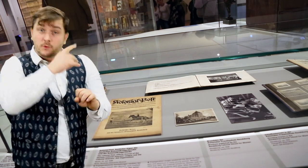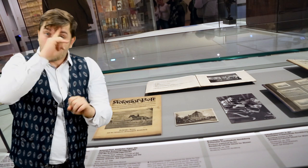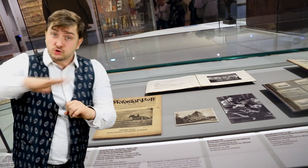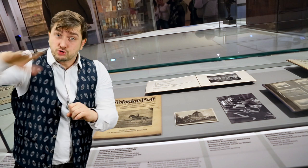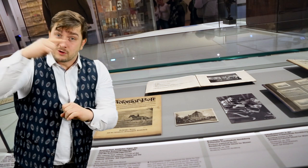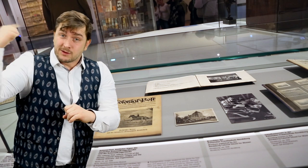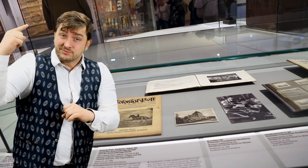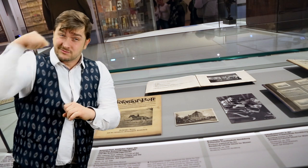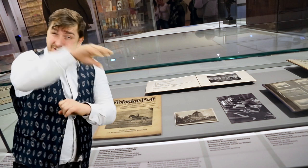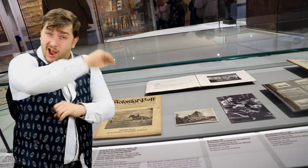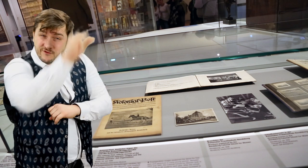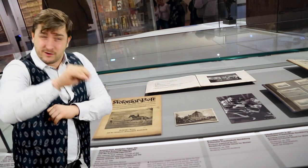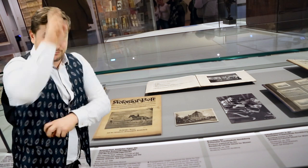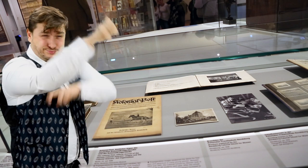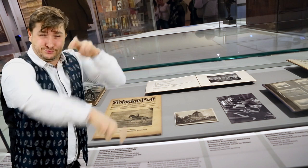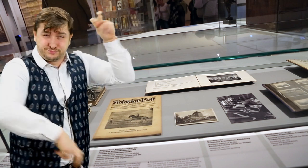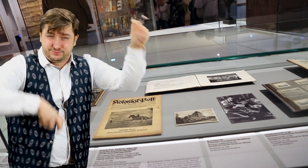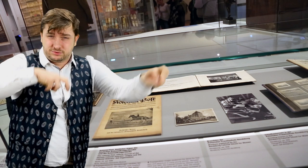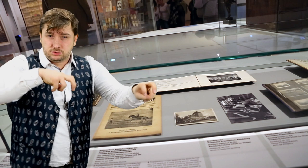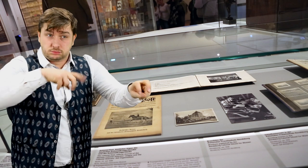Die Ausstellung erzählt von der deutschen Ausbeutung in den Kolonien.